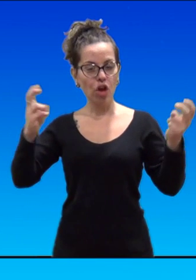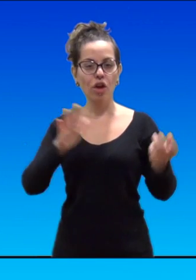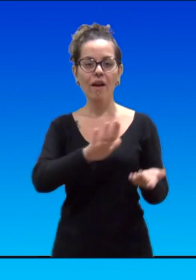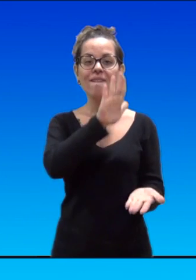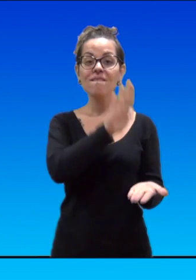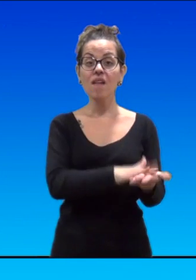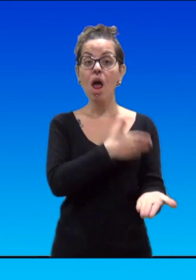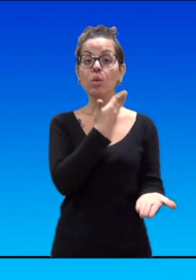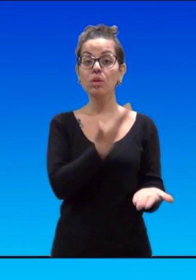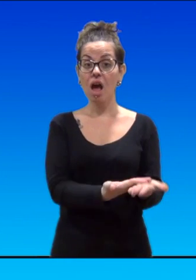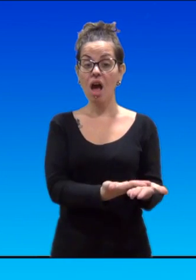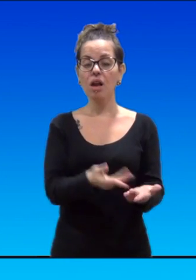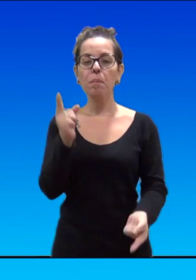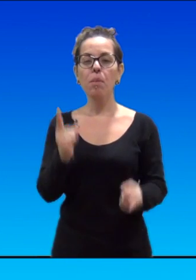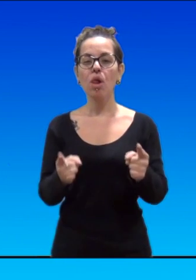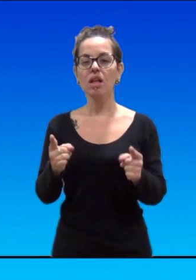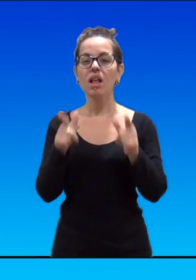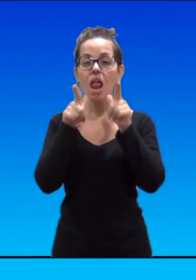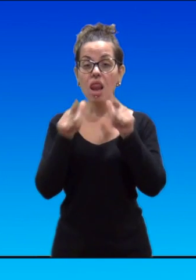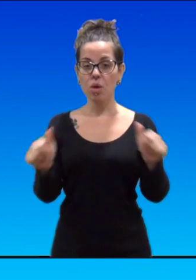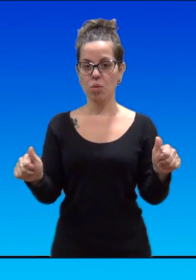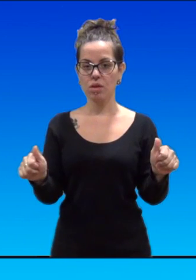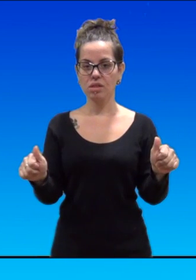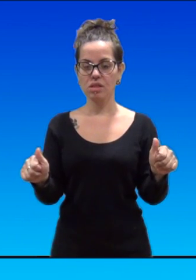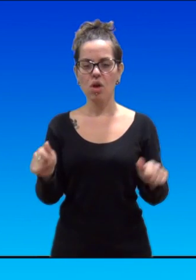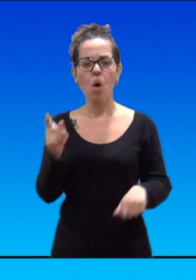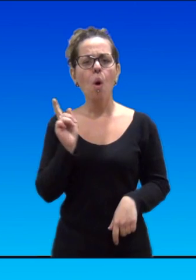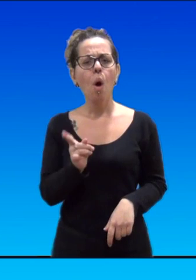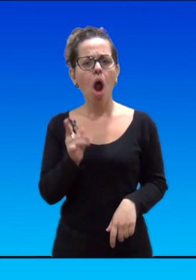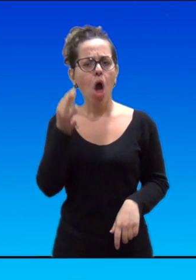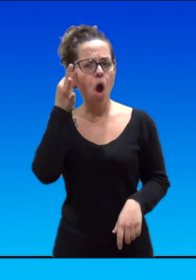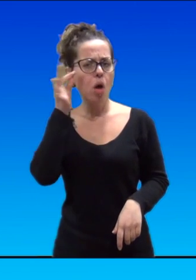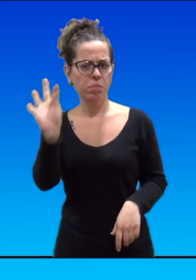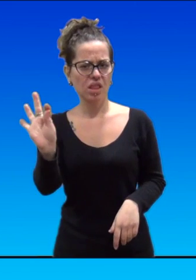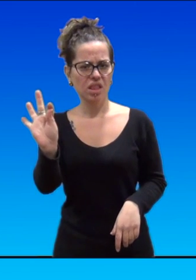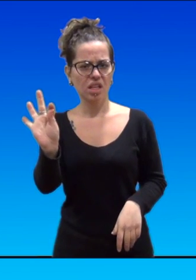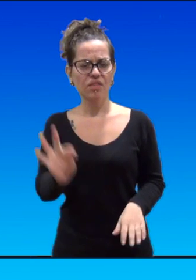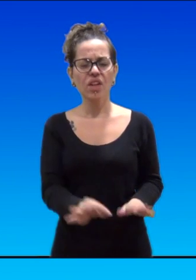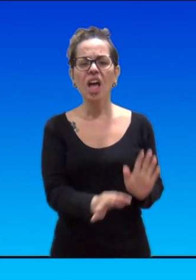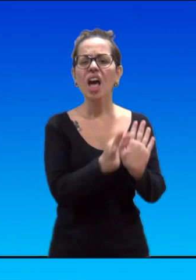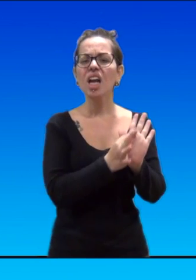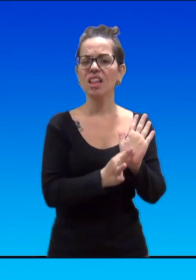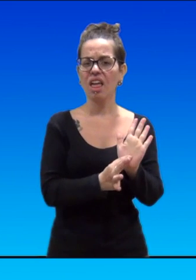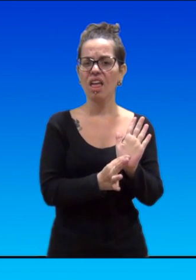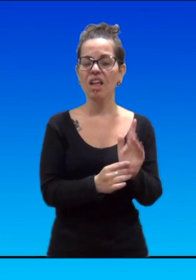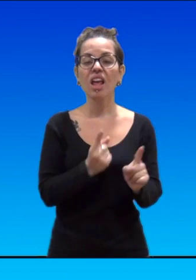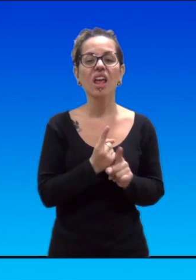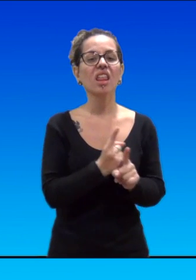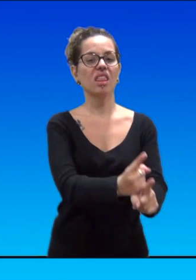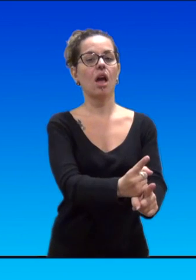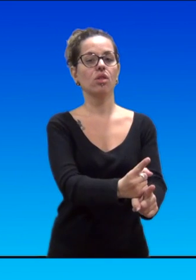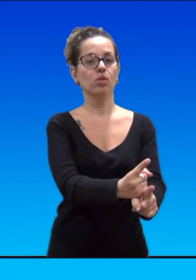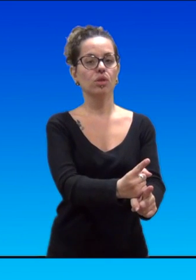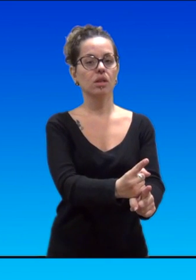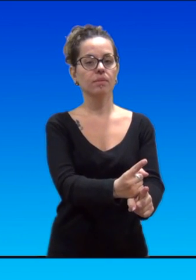“Valutare le politiche linguistiche. Quali obiettivi, criteri, indicatori?"